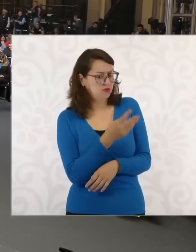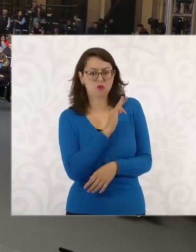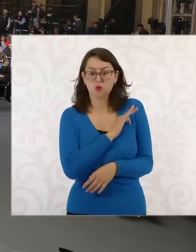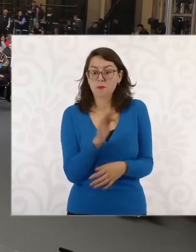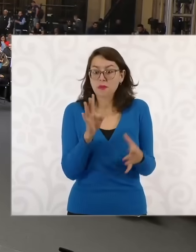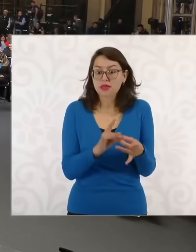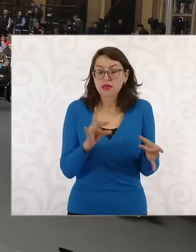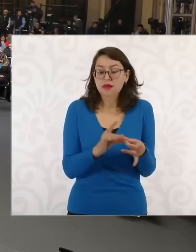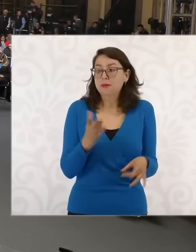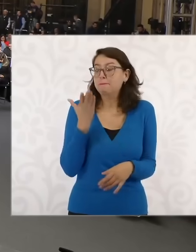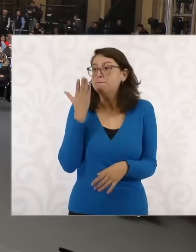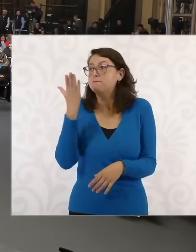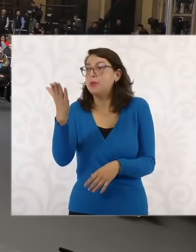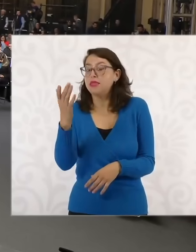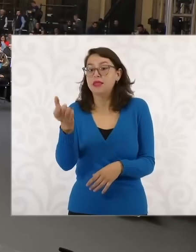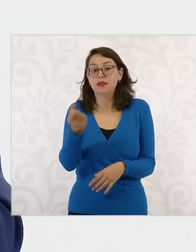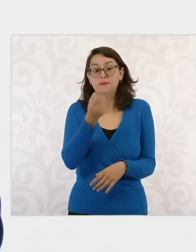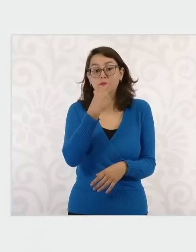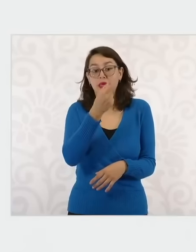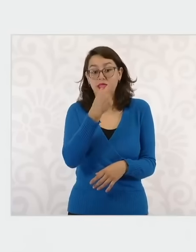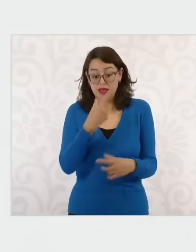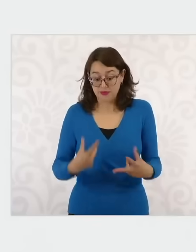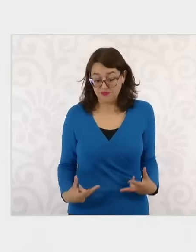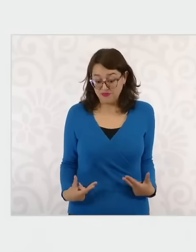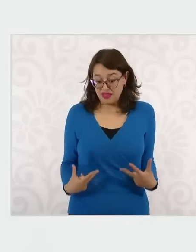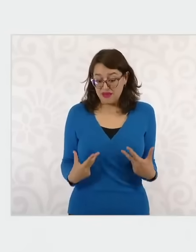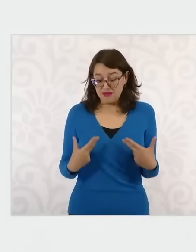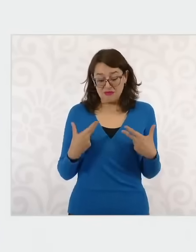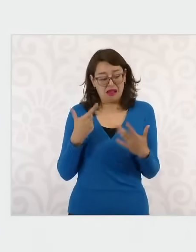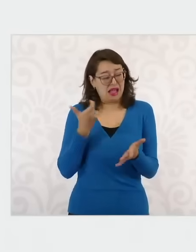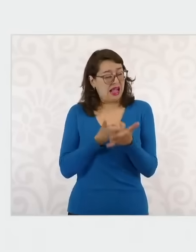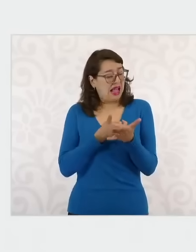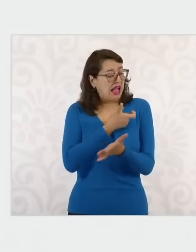medicamentos oncológicos muy especializados que cuestan millones y millones de pesos,